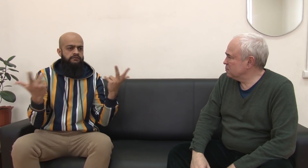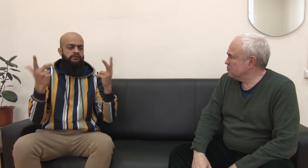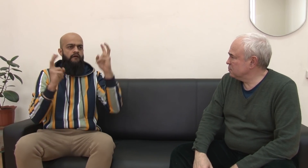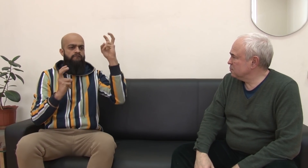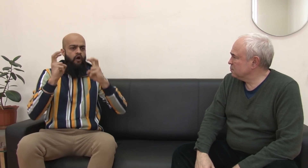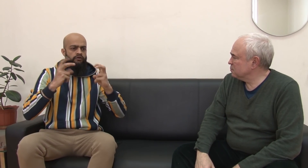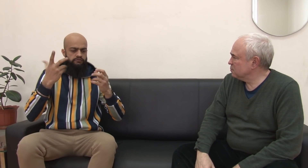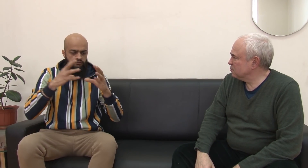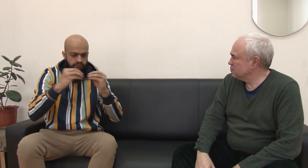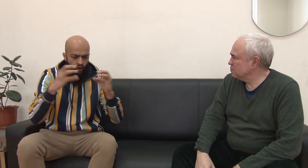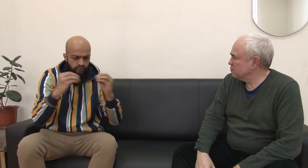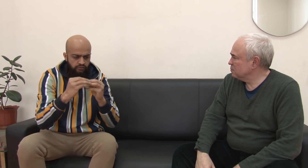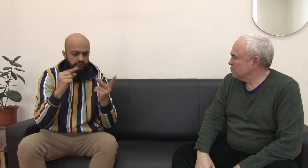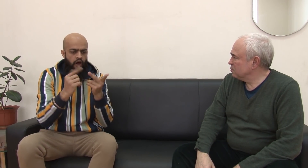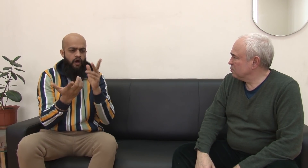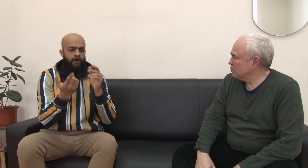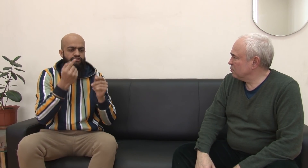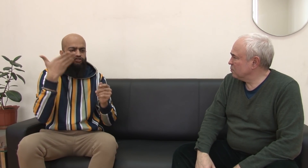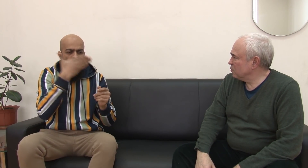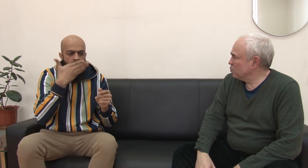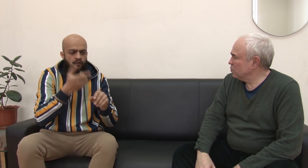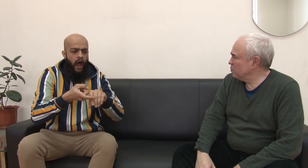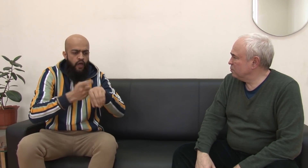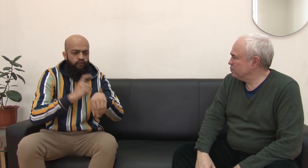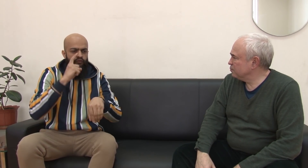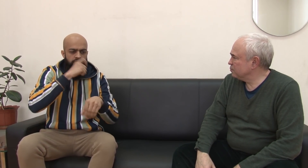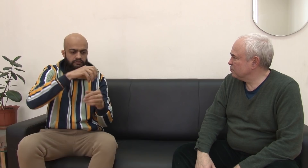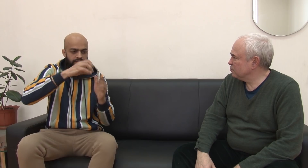заводами по переработке продукции. Выращивает хлопок, картофель, овощи.